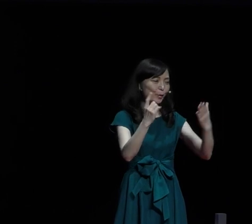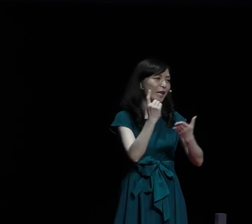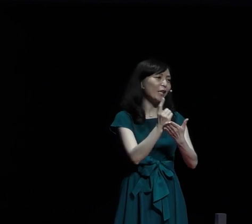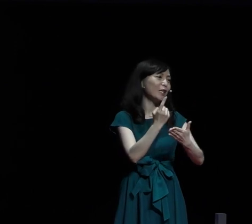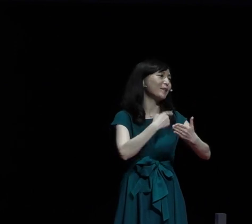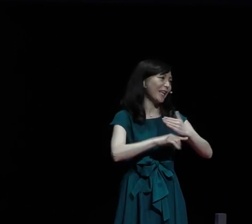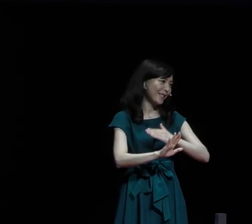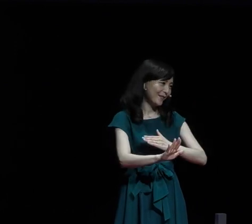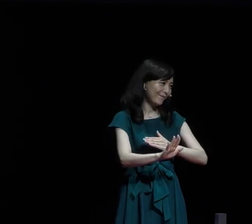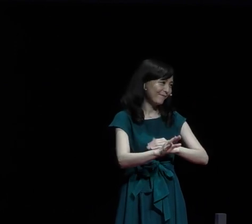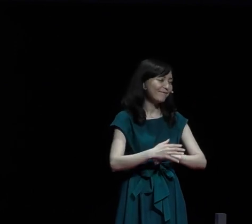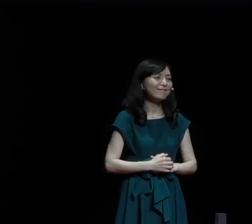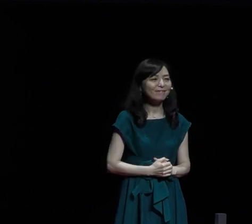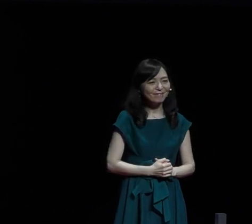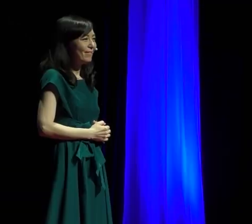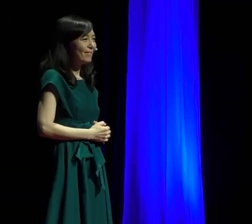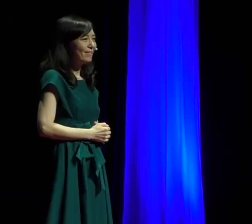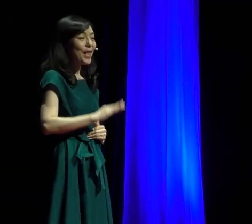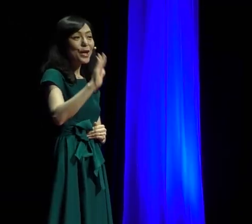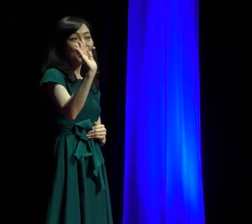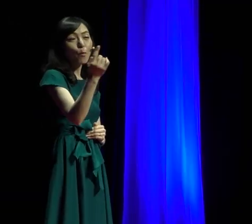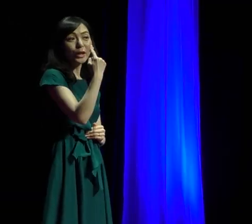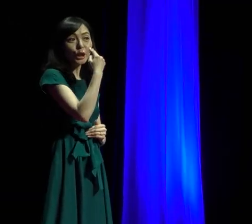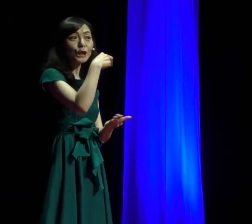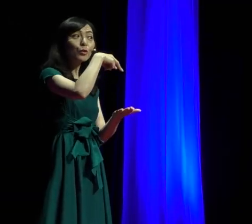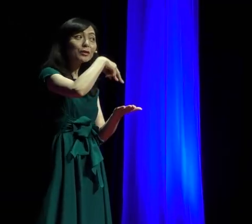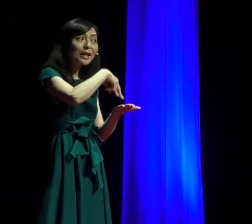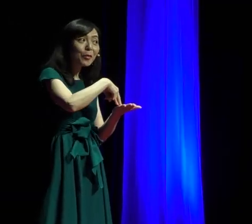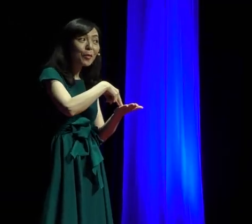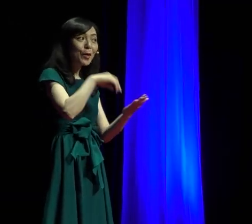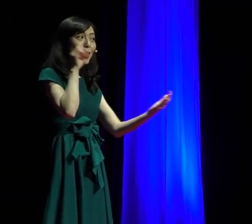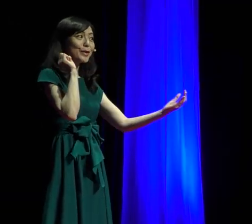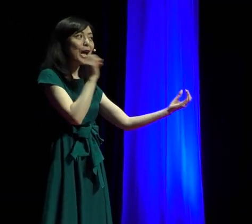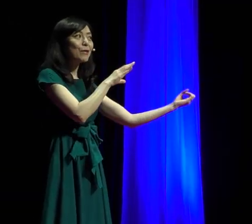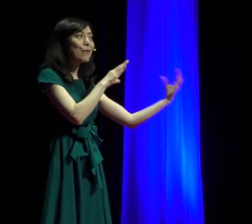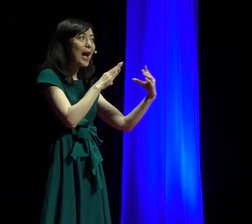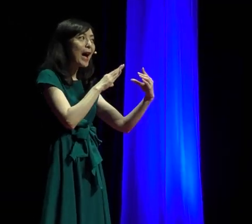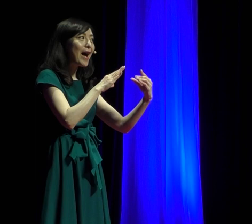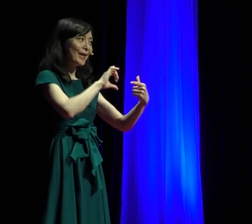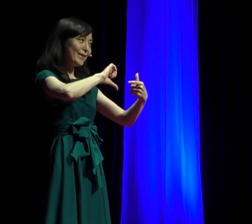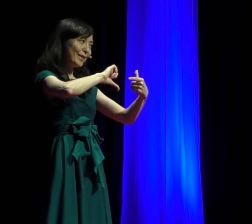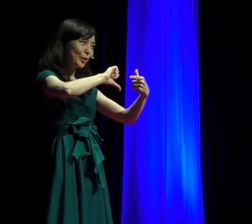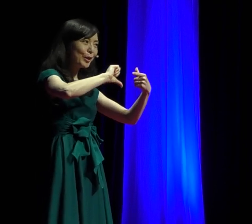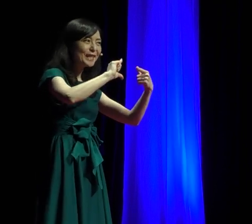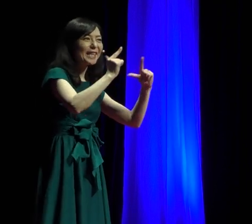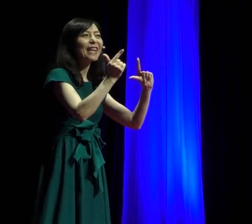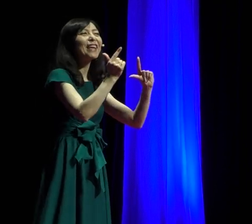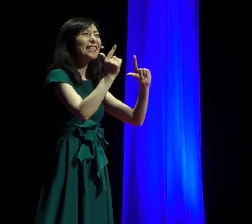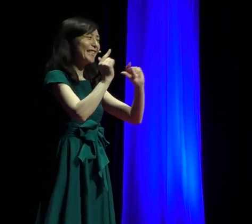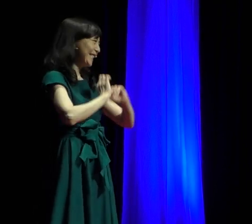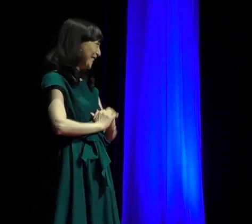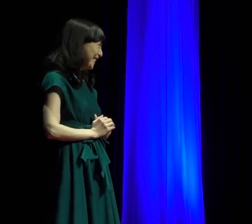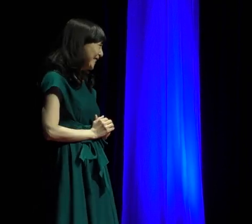El significado es solo eso. Pero para mí el diálogo es un poco diferente.